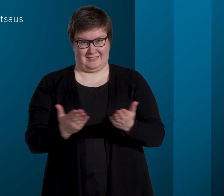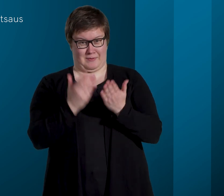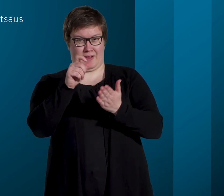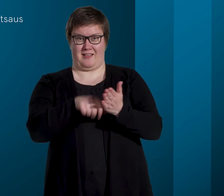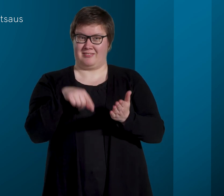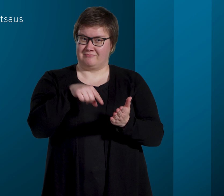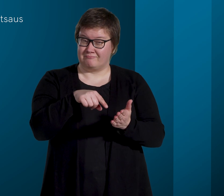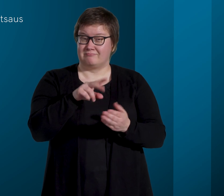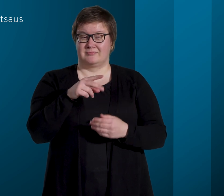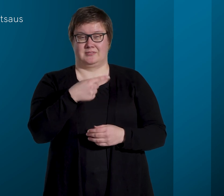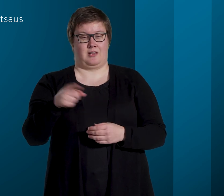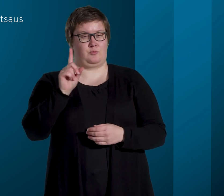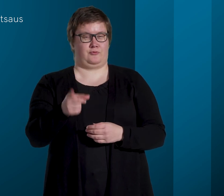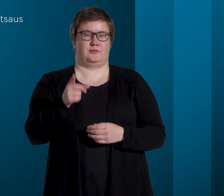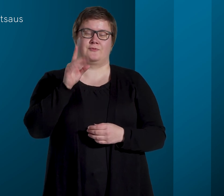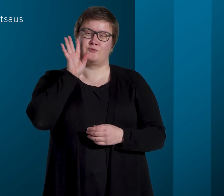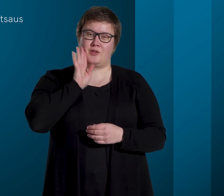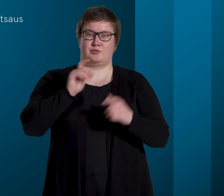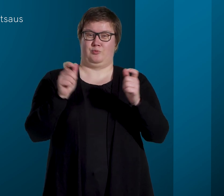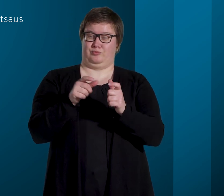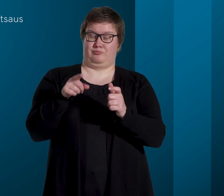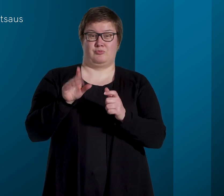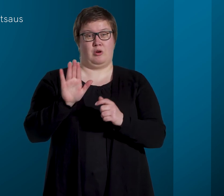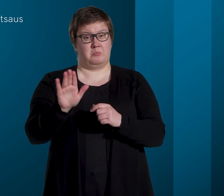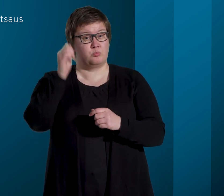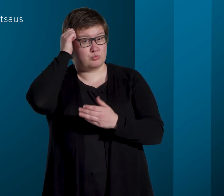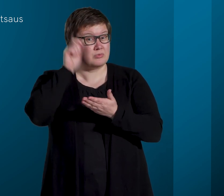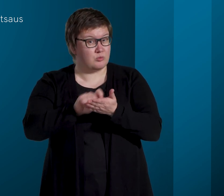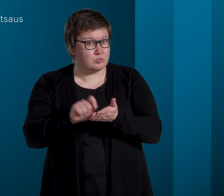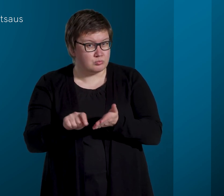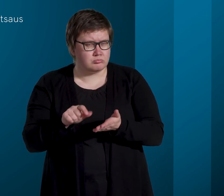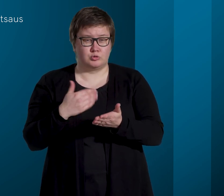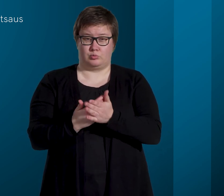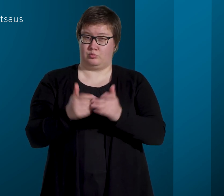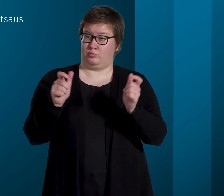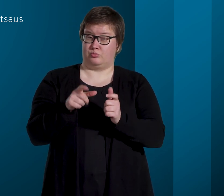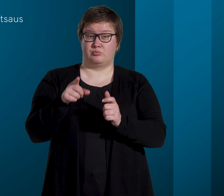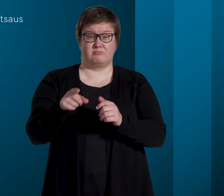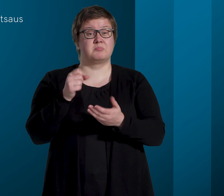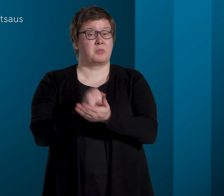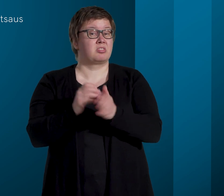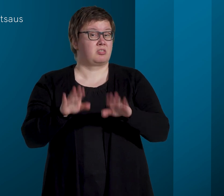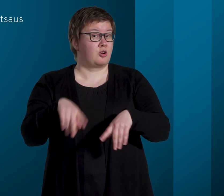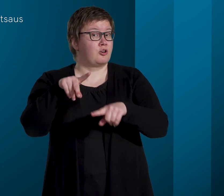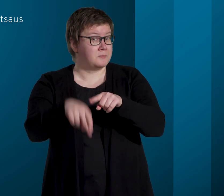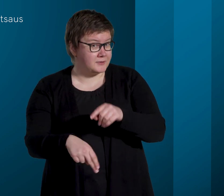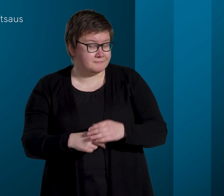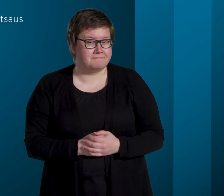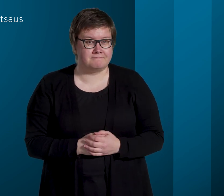Artikkeli on samalla myös 110-vuotiaan yhdistyksen muistokirjoitus, - sillä yhdistys on päätetty lopettaa.